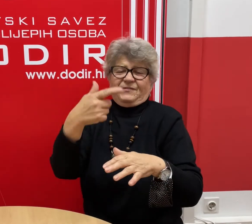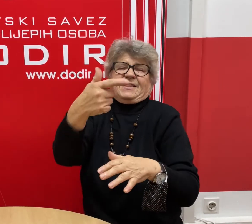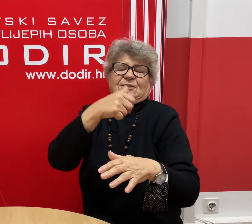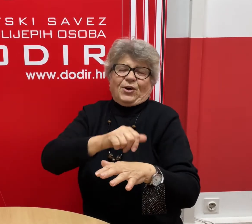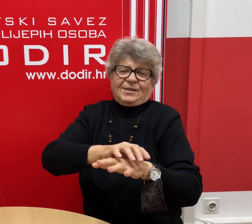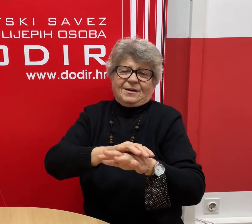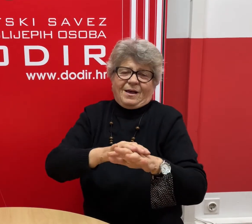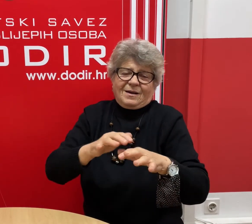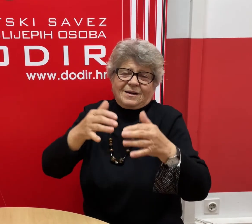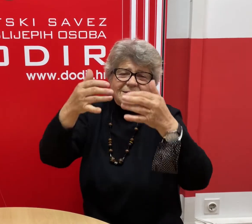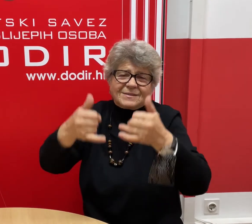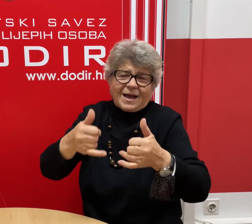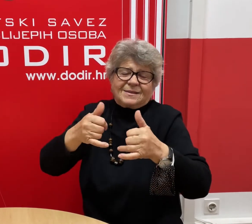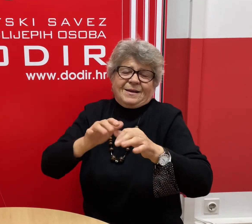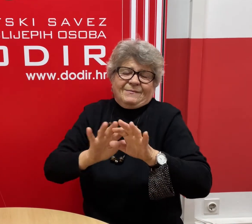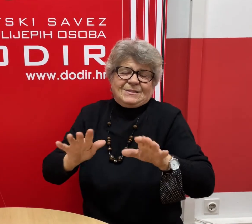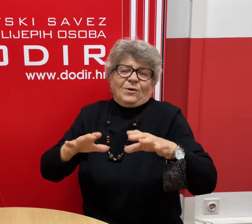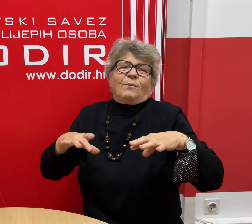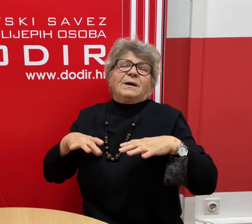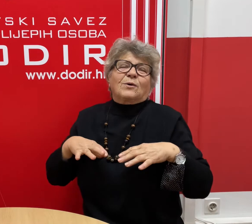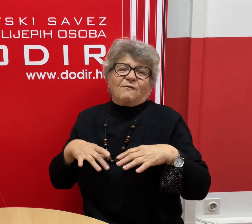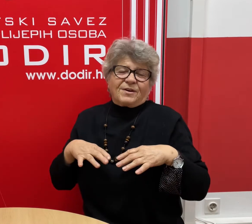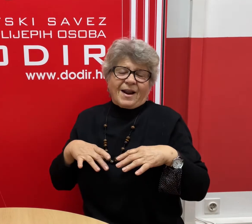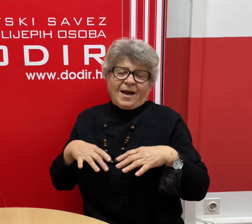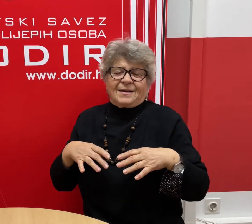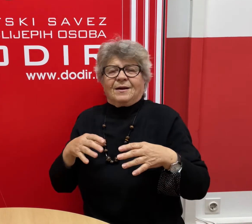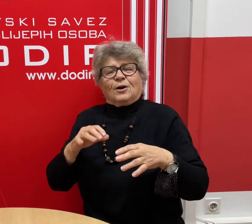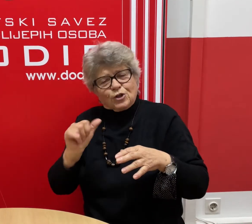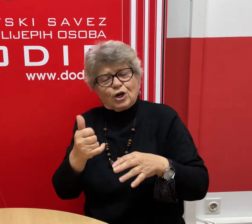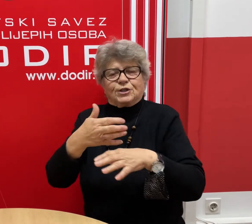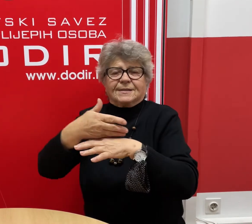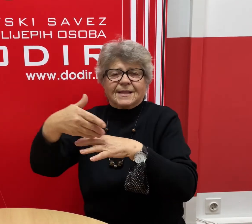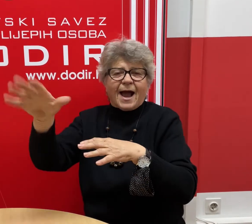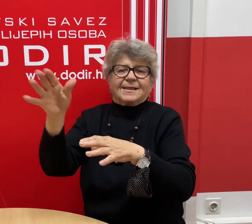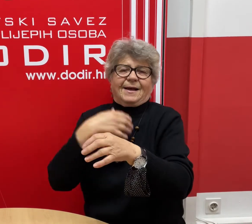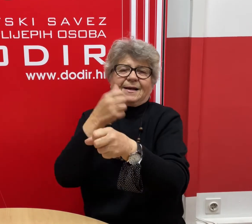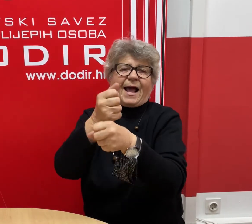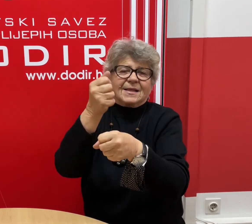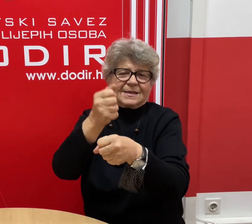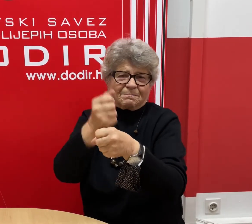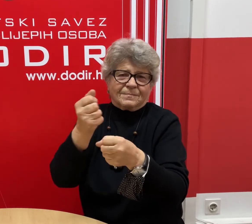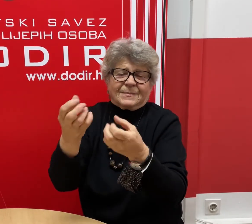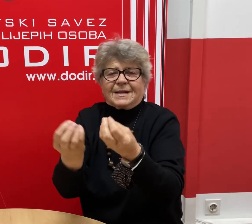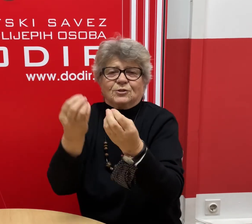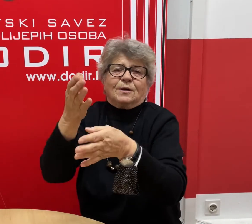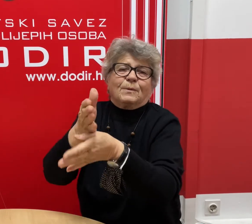Već 20 godina! Sada sam umirovljenica, ali i dalje aktivno radim kako bih pomogla